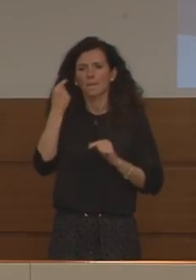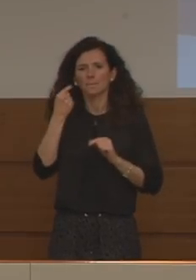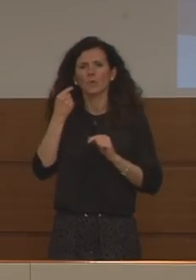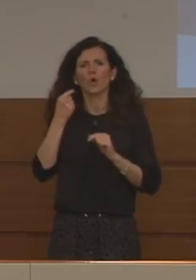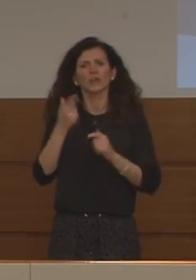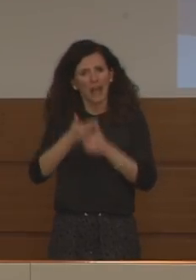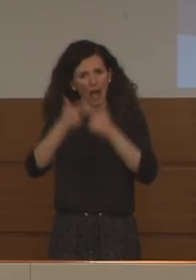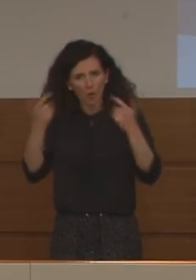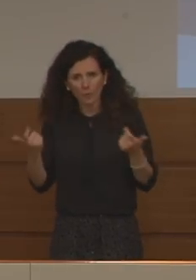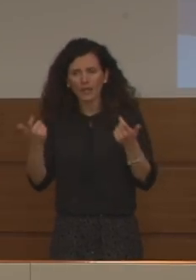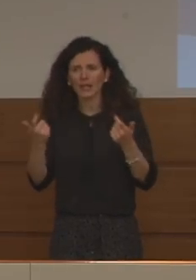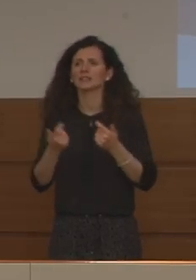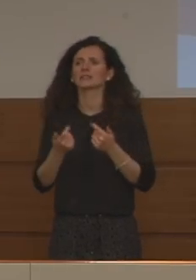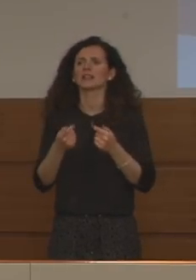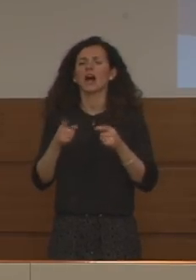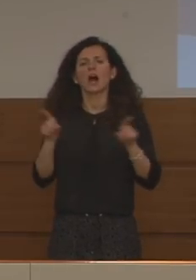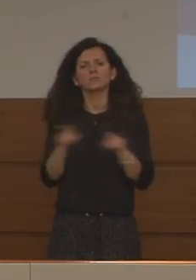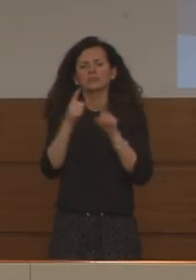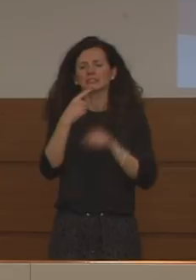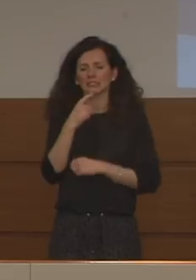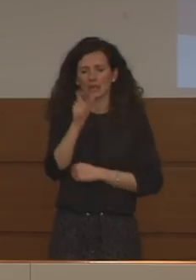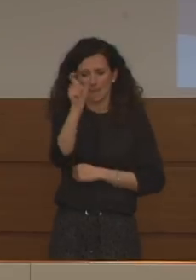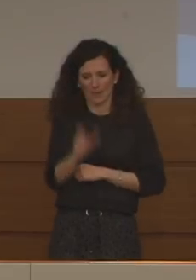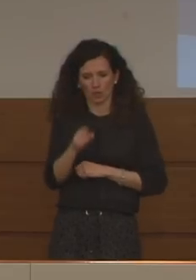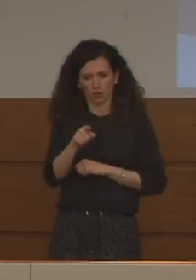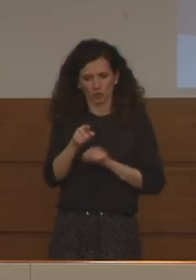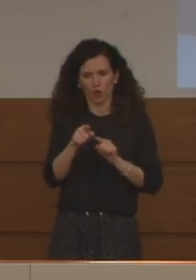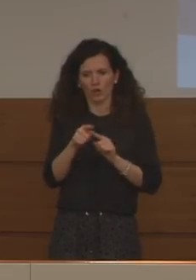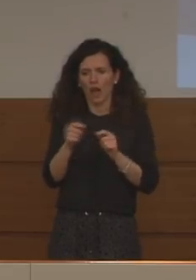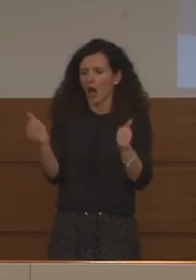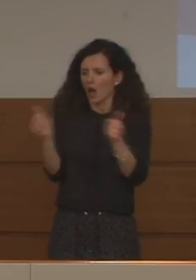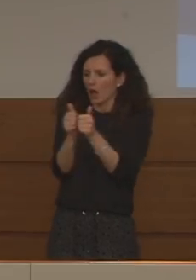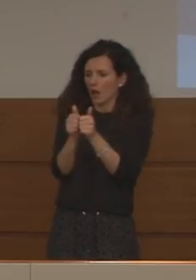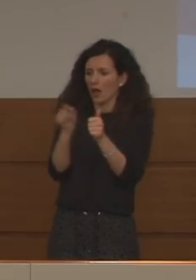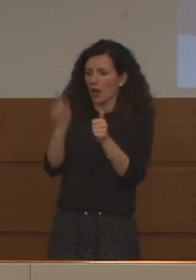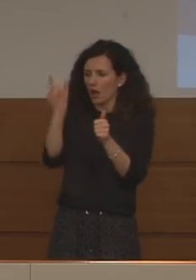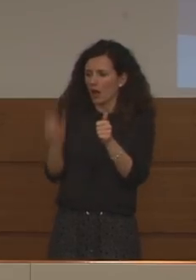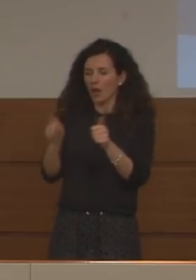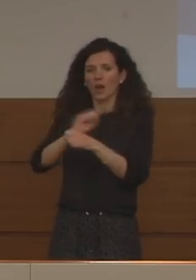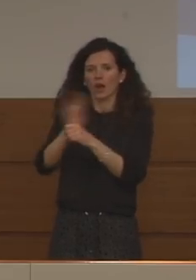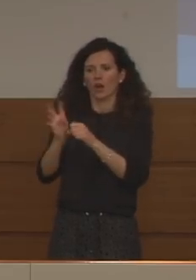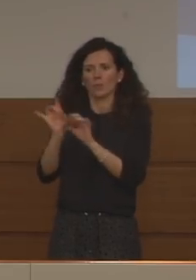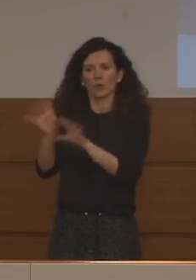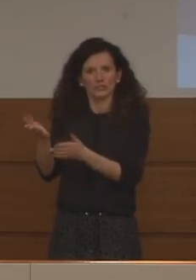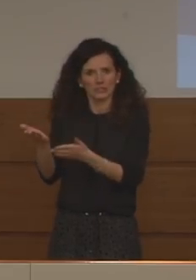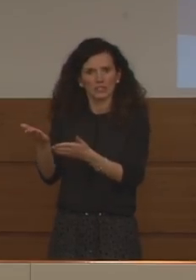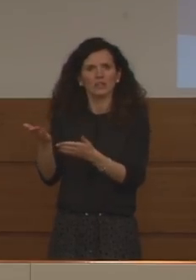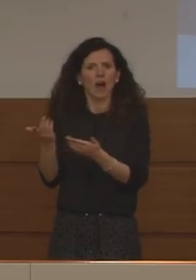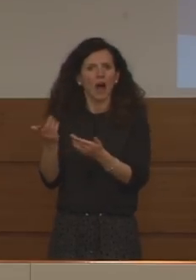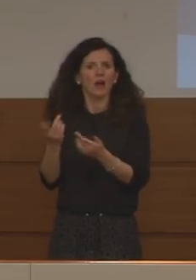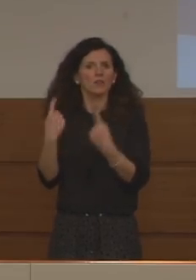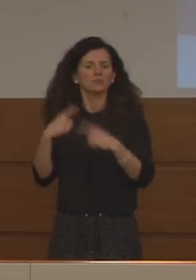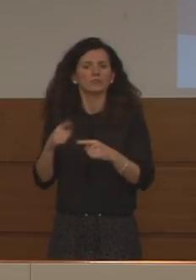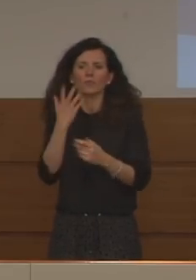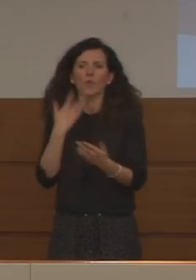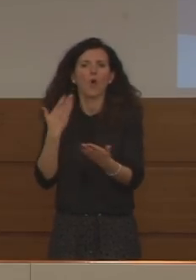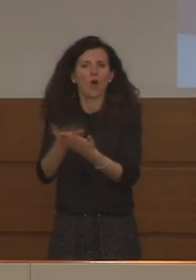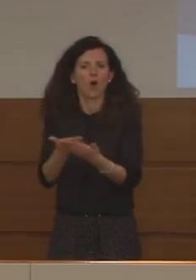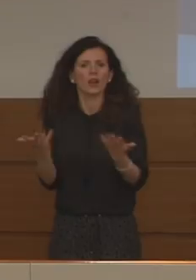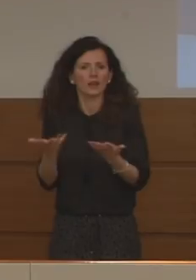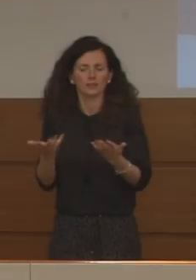anche a positivi e che possono essere asintomatici. Ora guardi, ci siamo detti